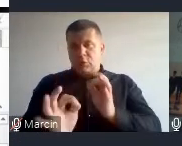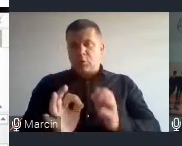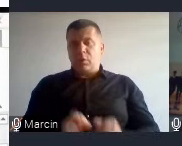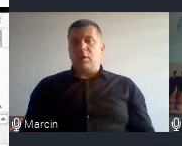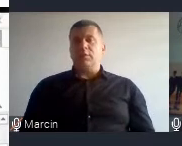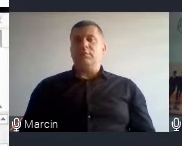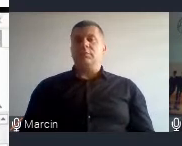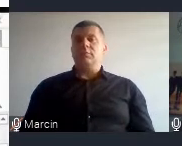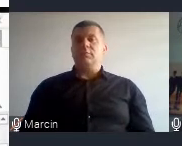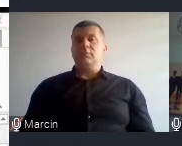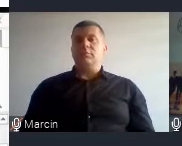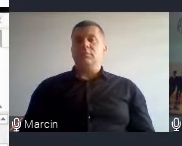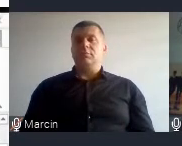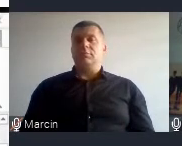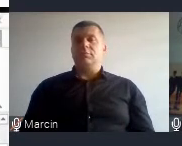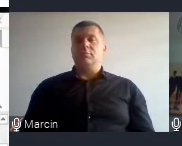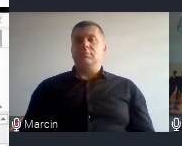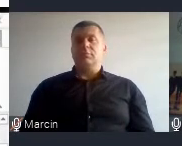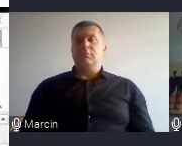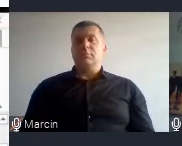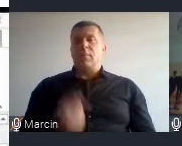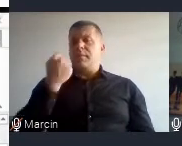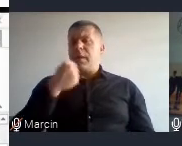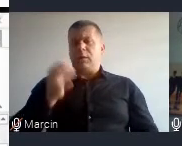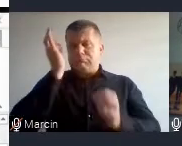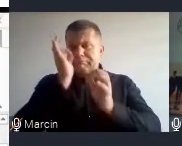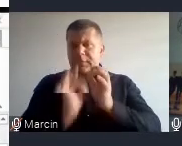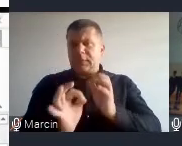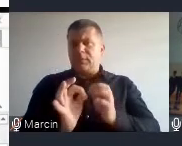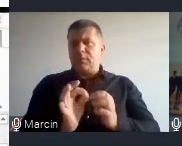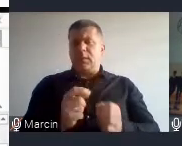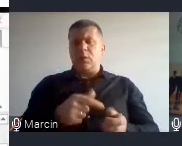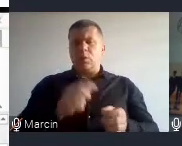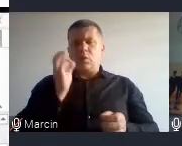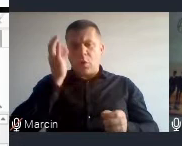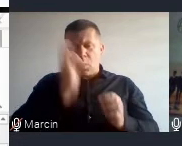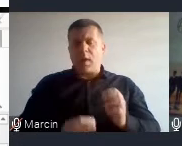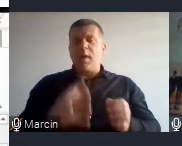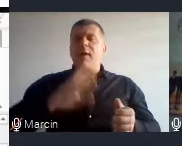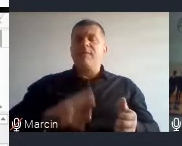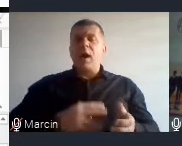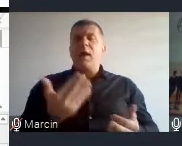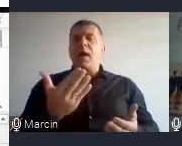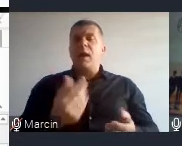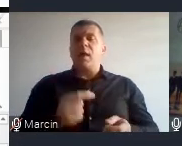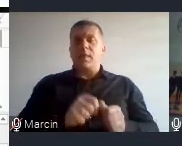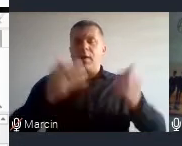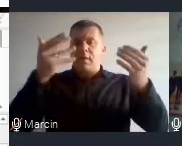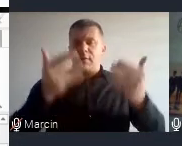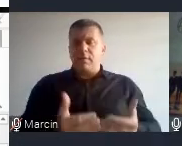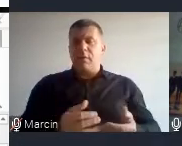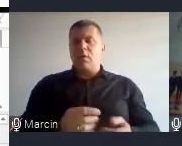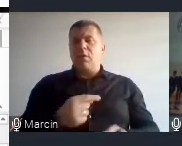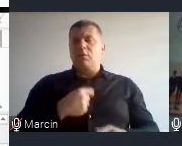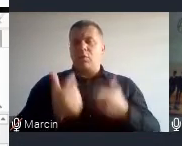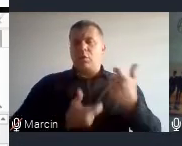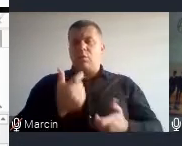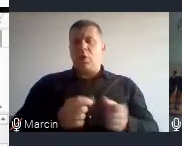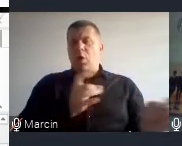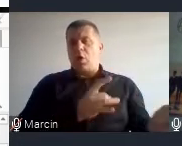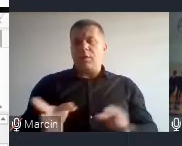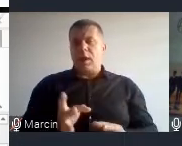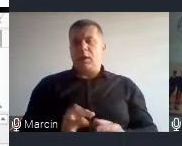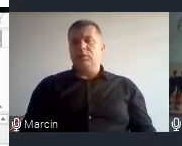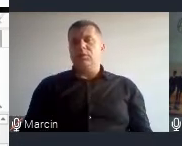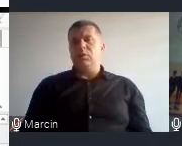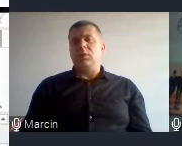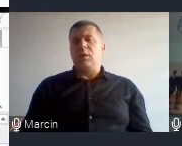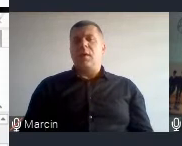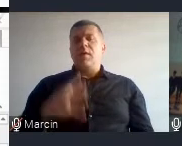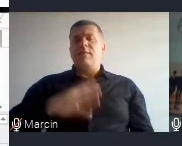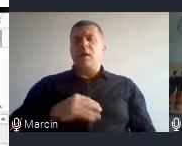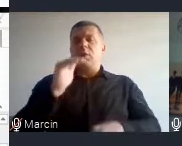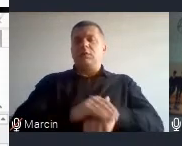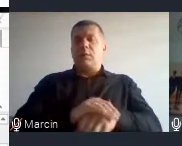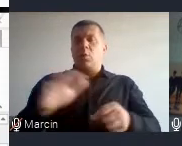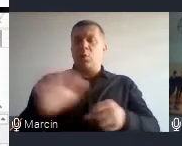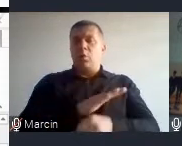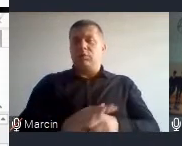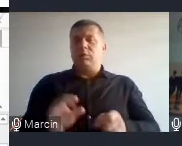bardzo precyzyjnie określać wartości tych zamówień i szacować właściwie uwzględniając od razu wartość zamówień uzupełniających i dodatkowych,